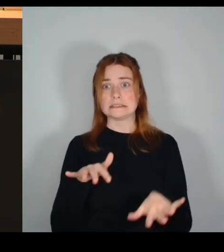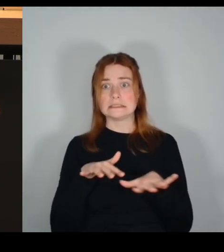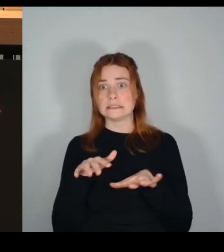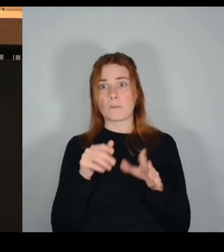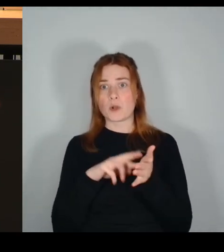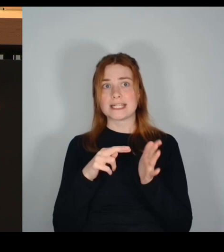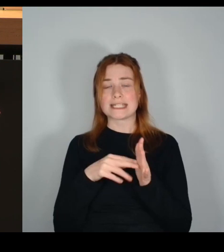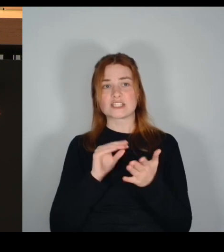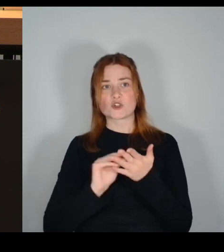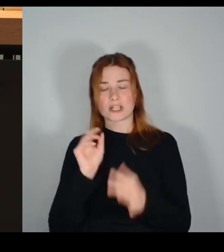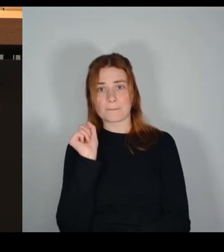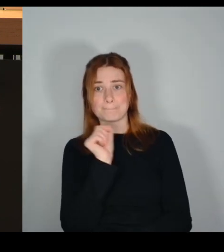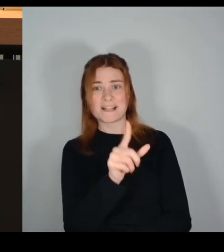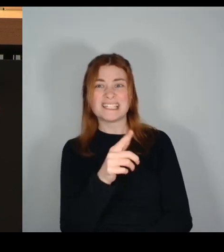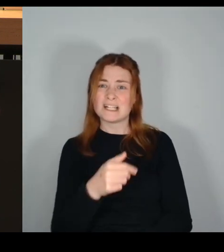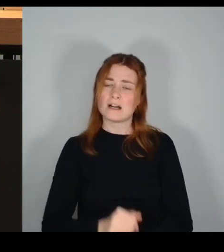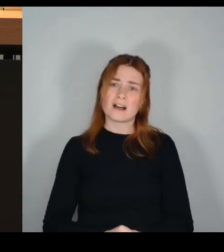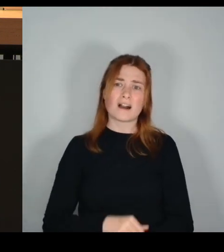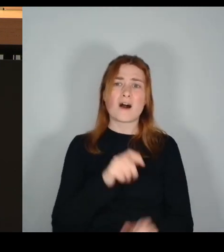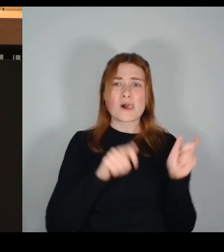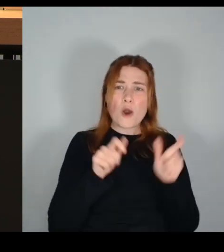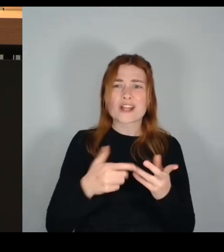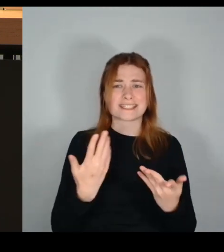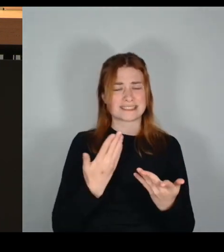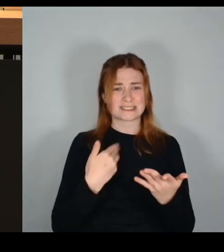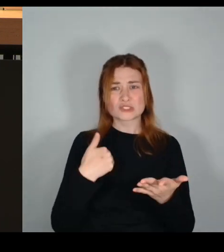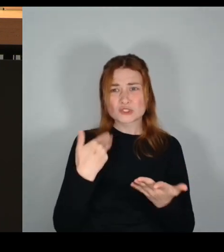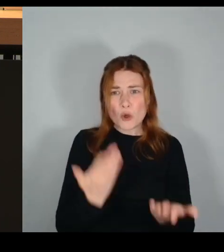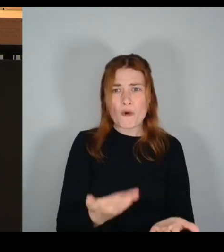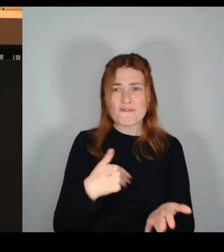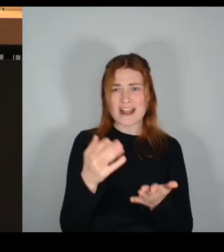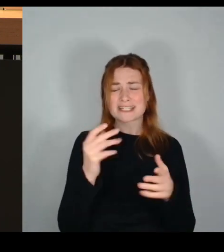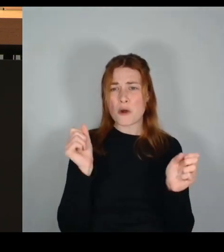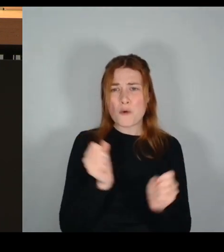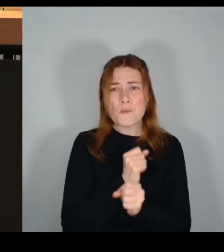ich möchte diese Briefe nicht mehr schreiben und die SPD wird diese Briefe nicht mehr schreiben. Danke.